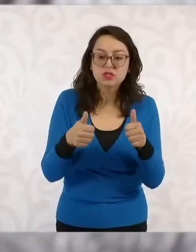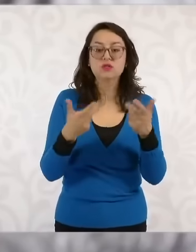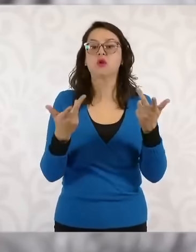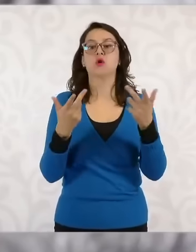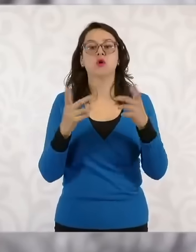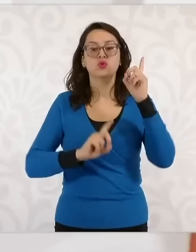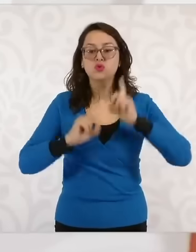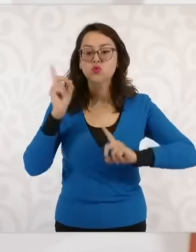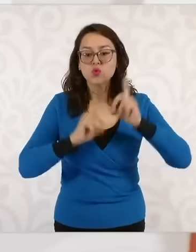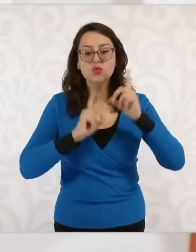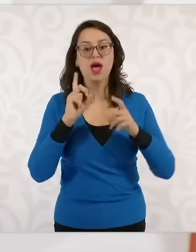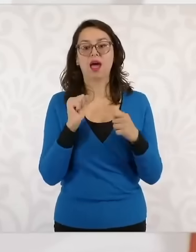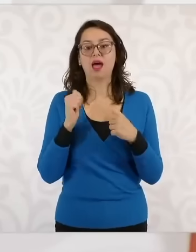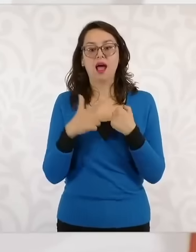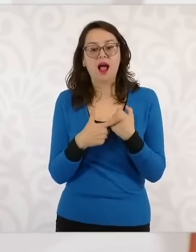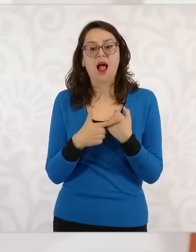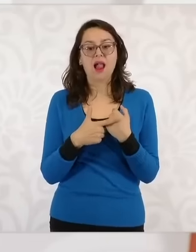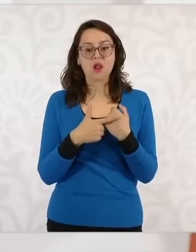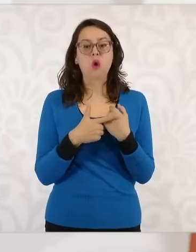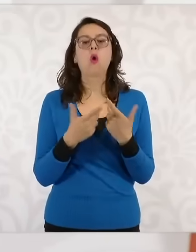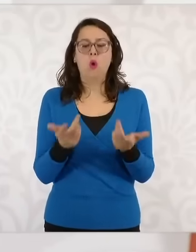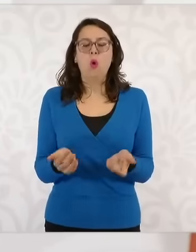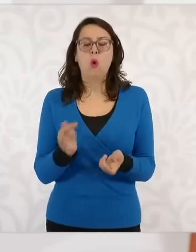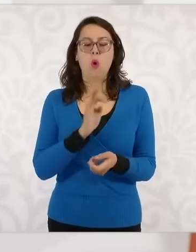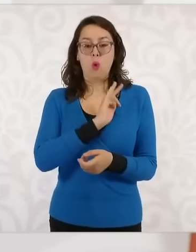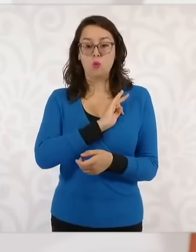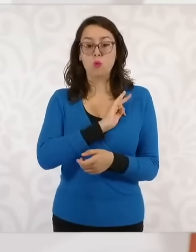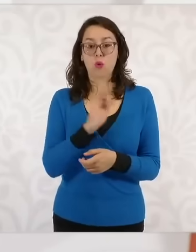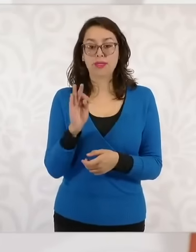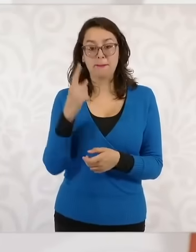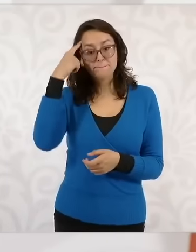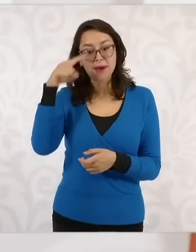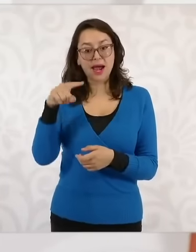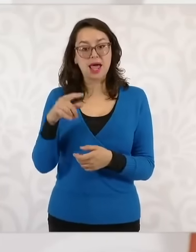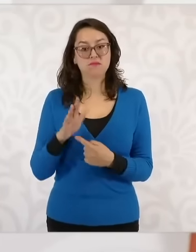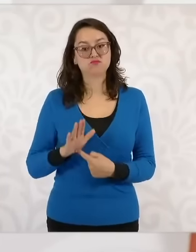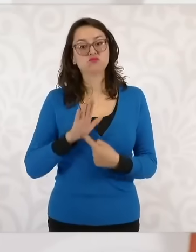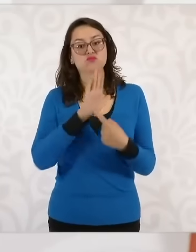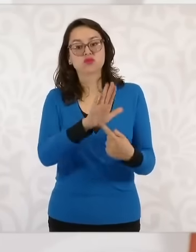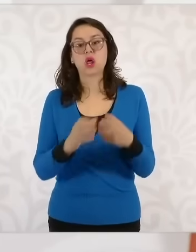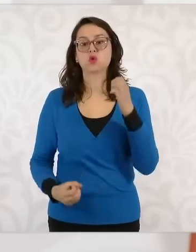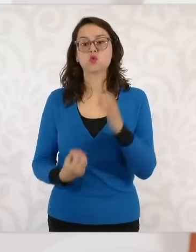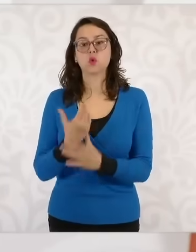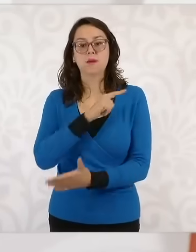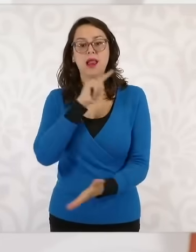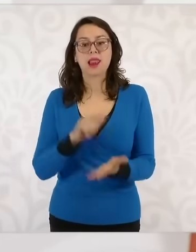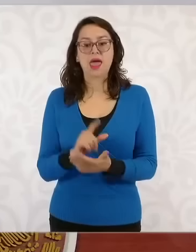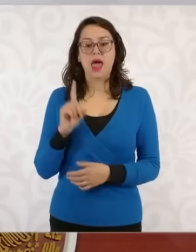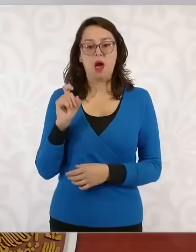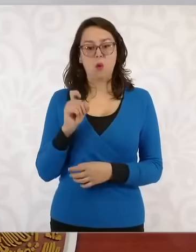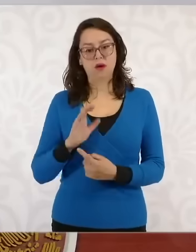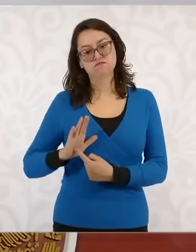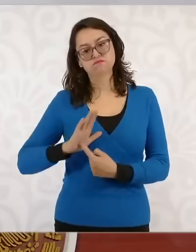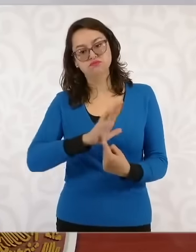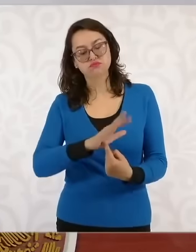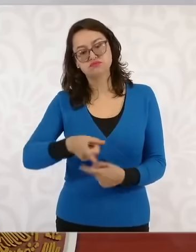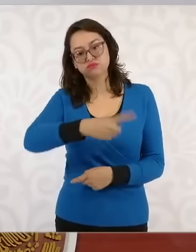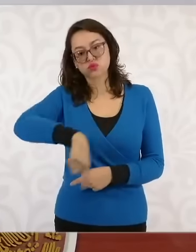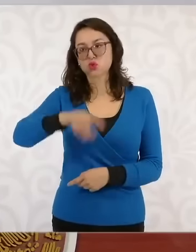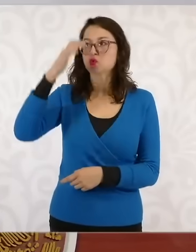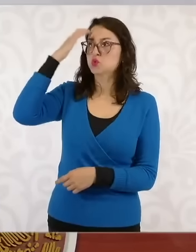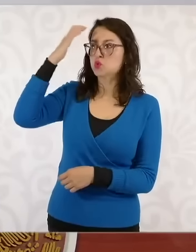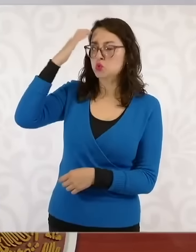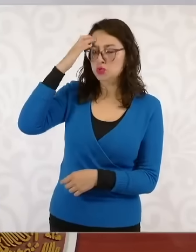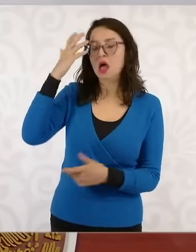tienen sobre eh la nueva reglamentación sobre el tema del agua, digamos, básicamente en general eh